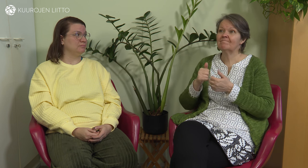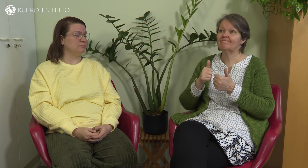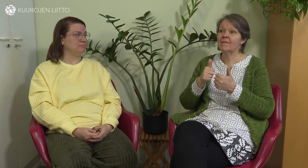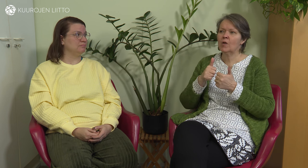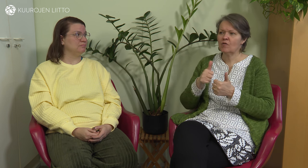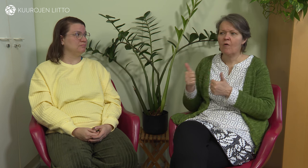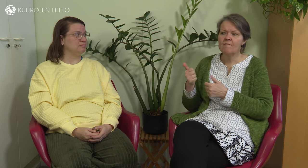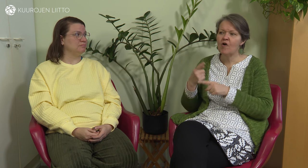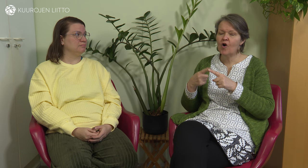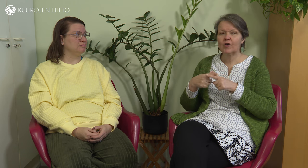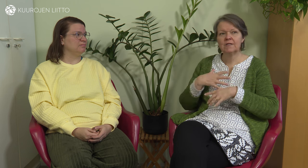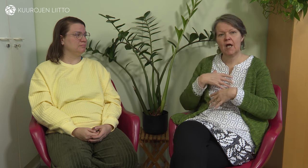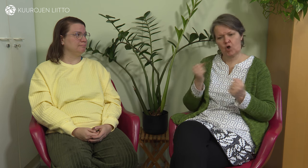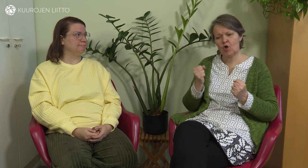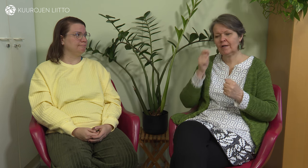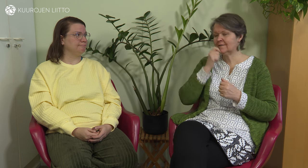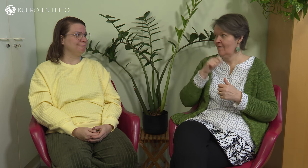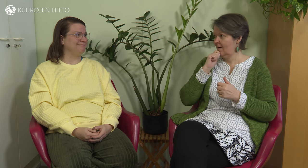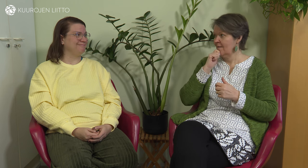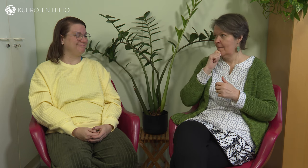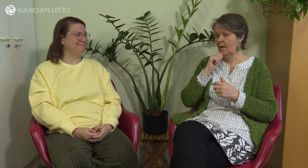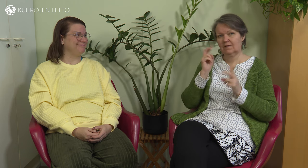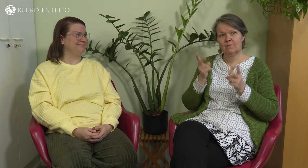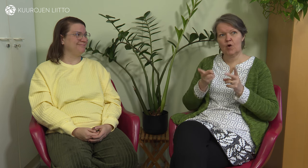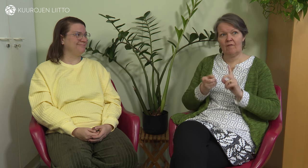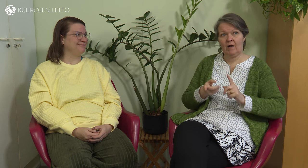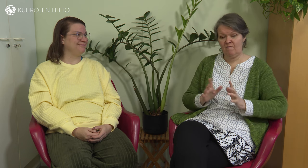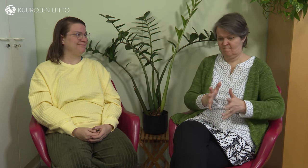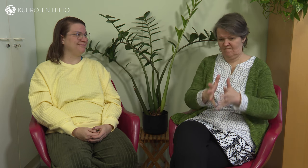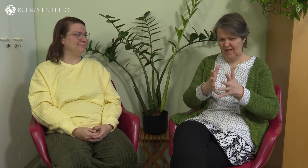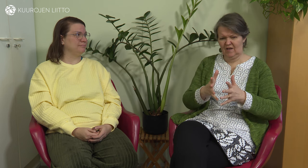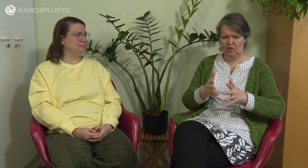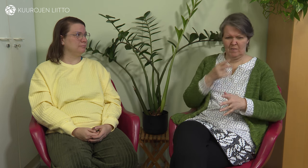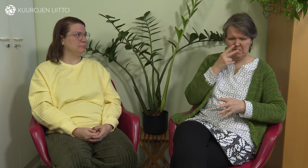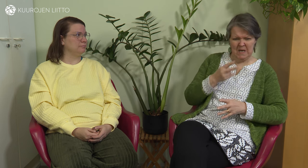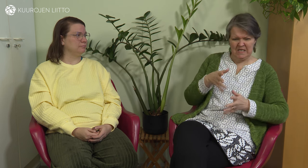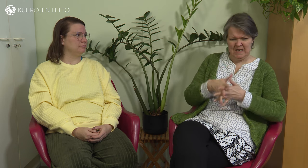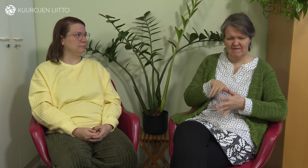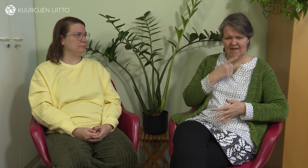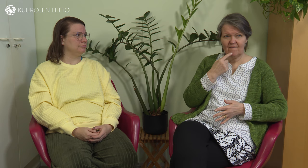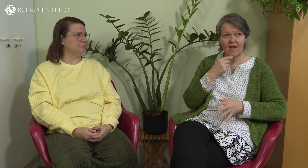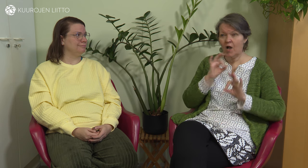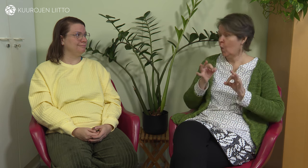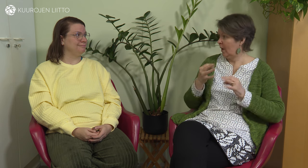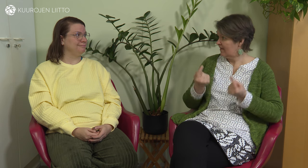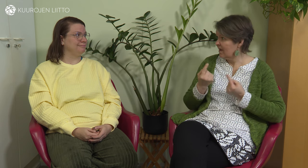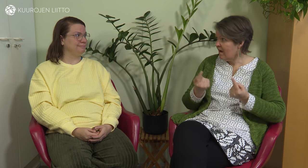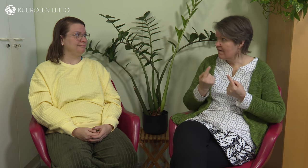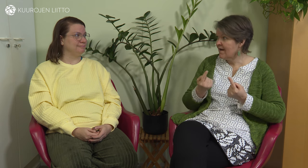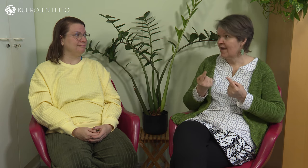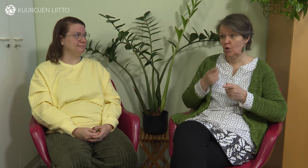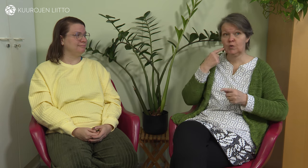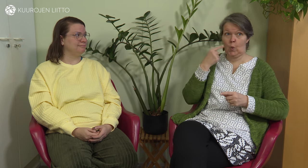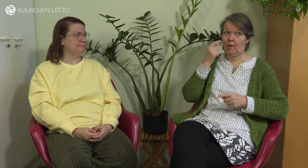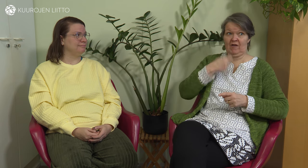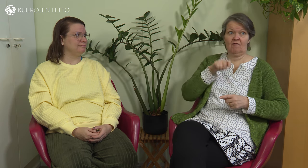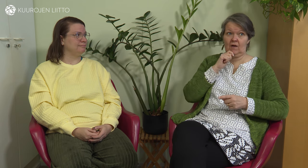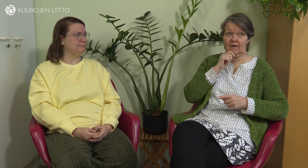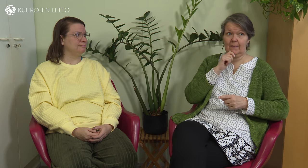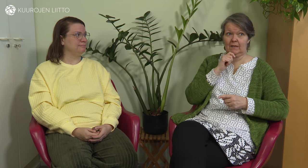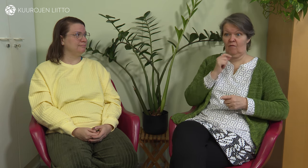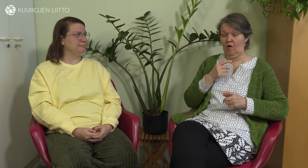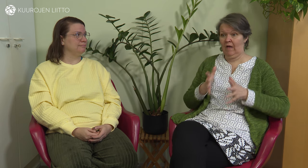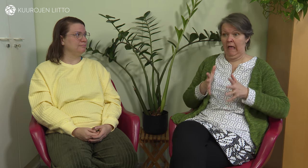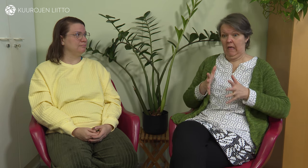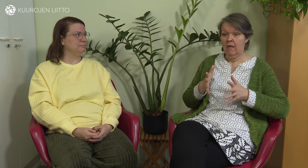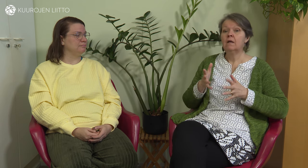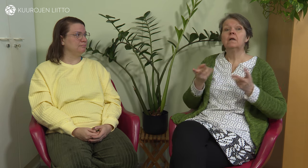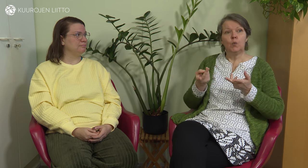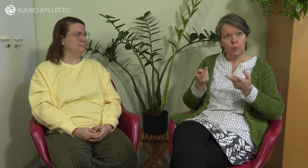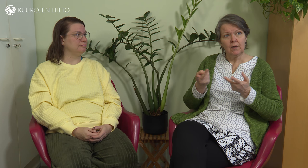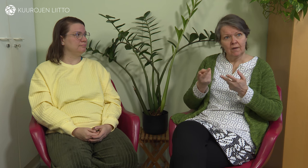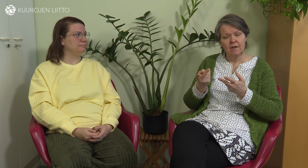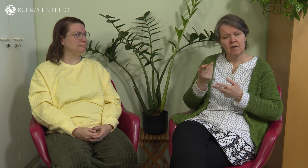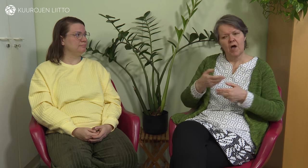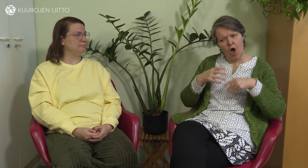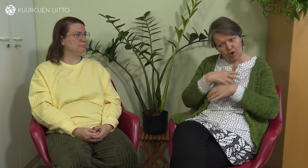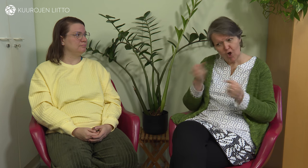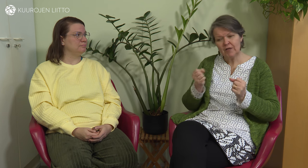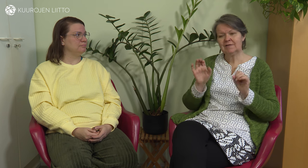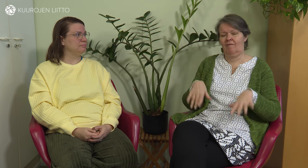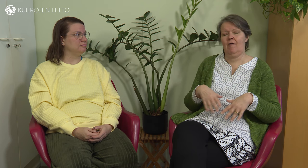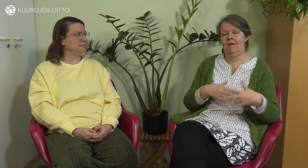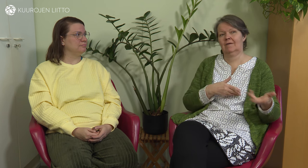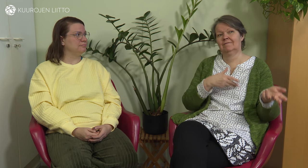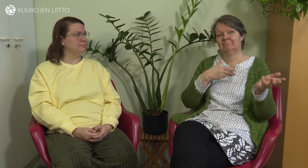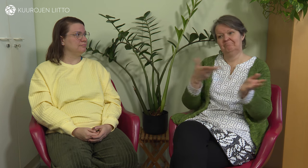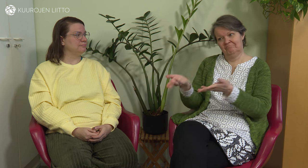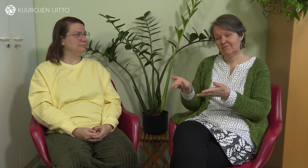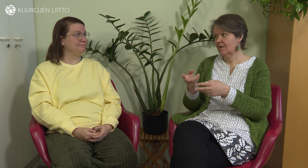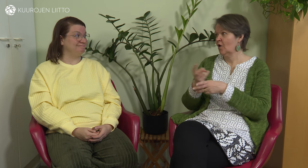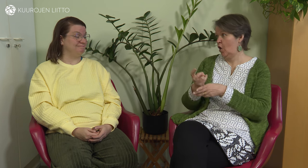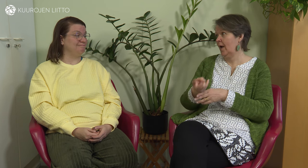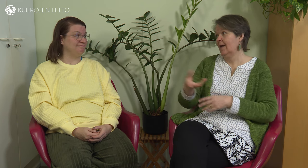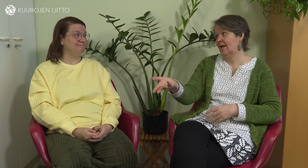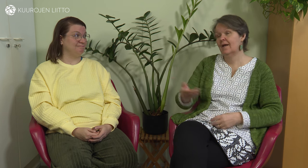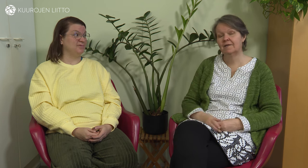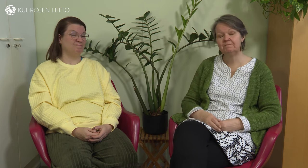Toivoisimme siis, että vanhemmat tarjoavat rohkeasti lapselleen viittomakielistä ympäristöä, vaikka lapsi itse ei vielä viittoisikaan.